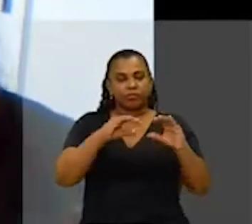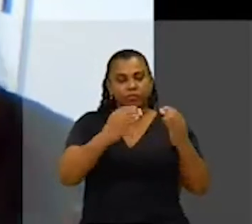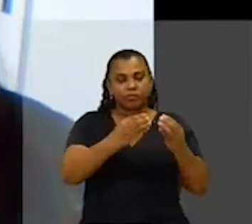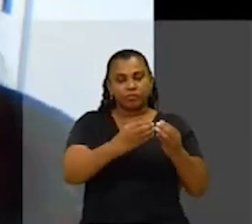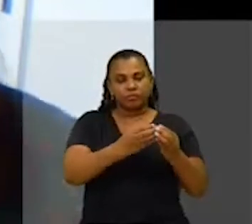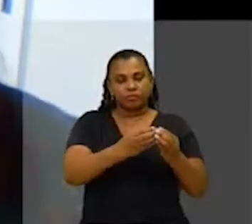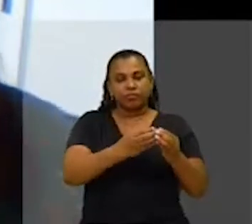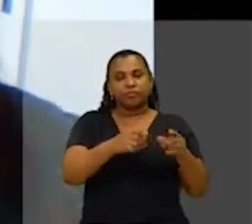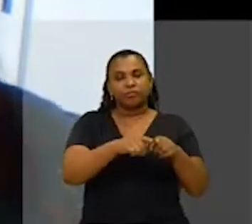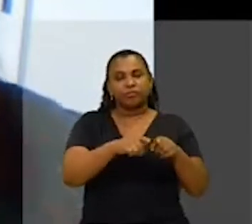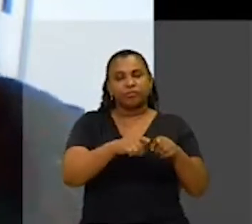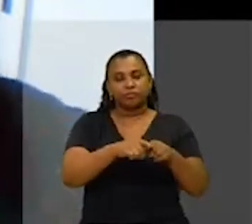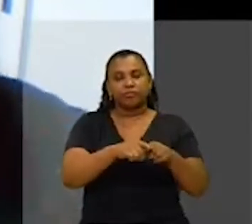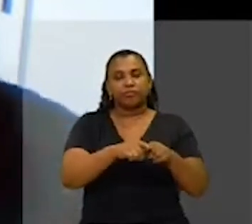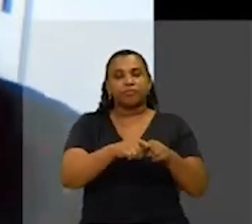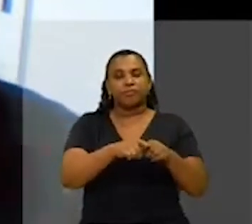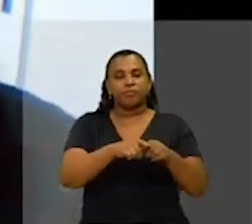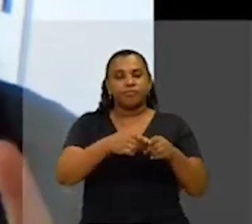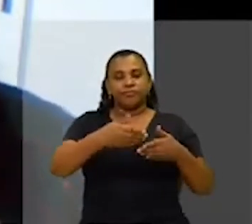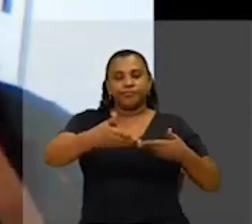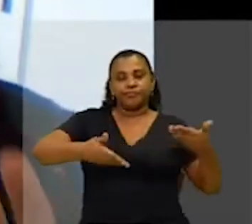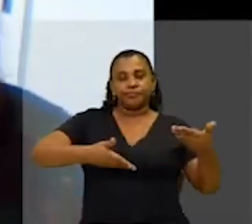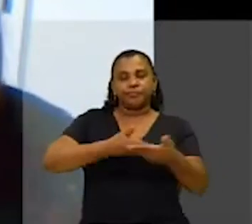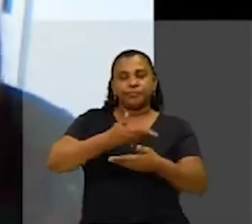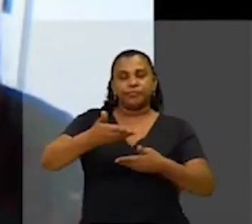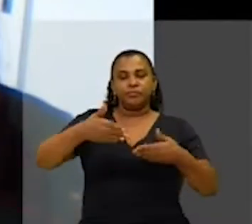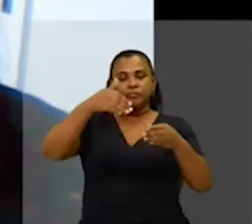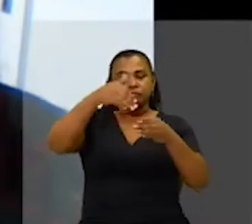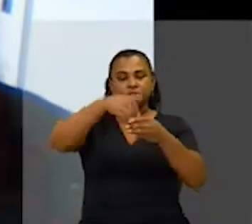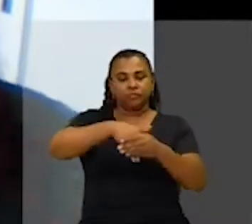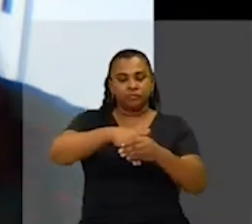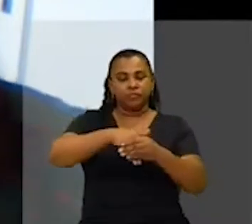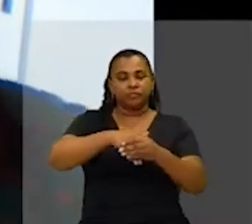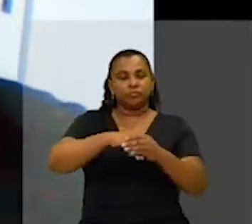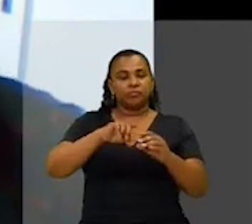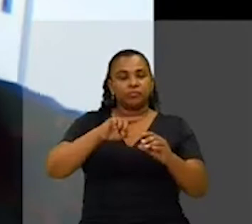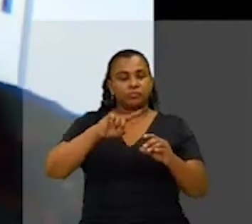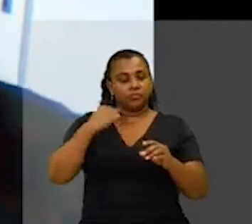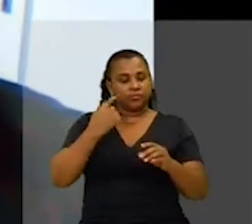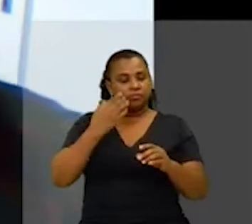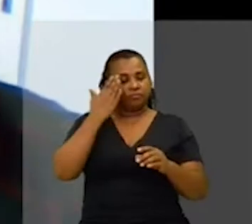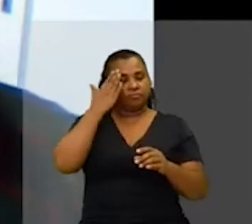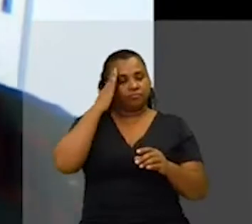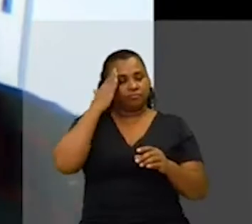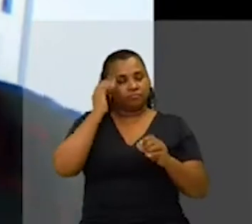compartilhados nós estamos entendendo que os mandatos coletivos que resultam na construção